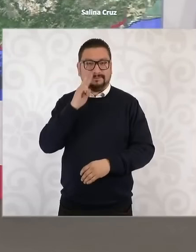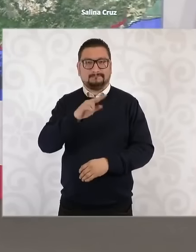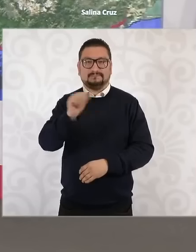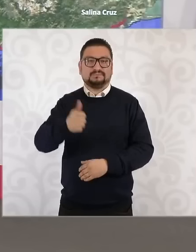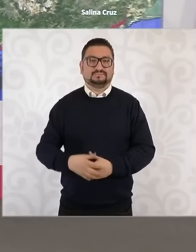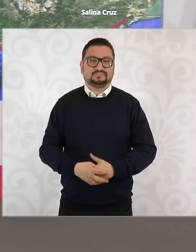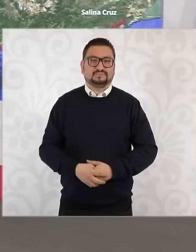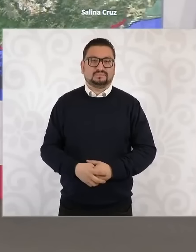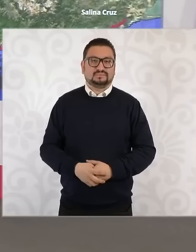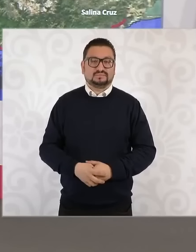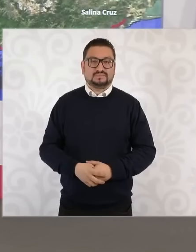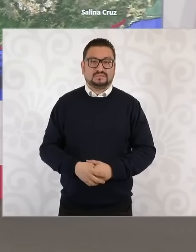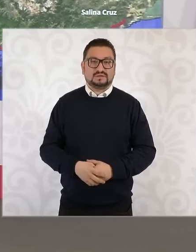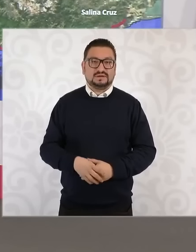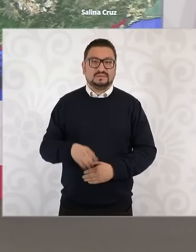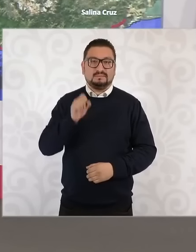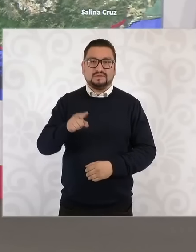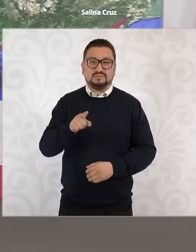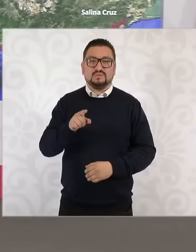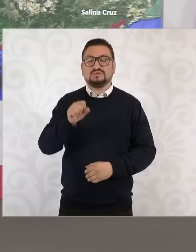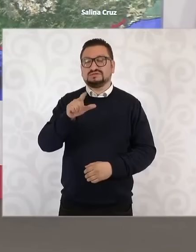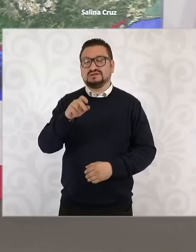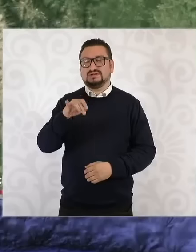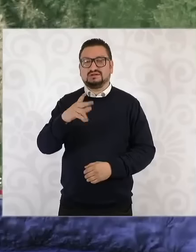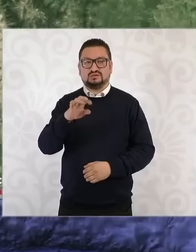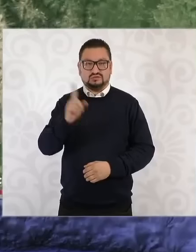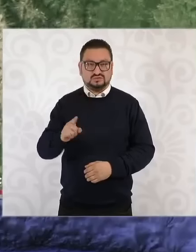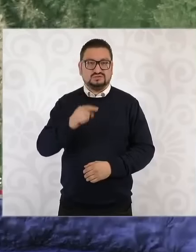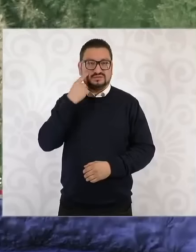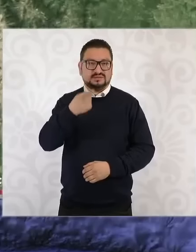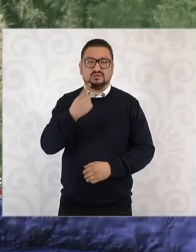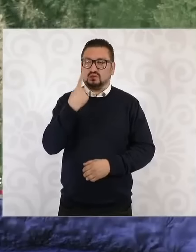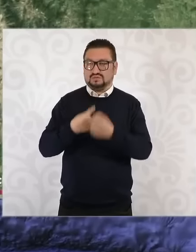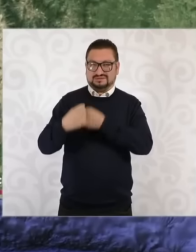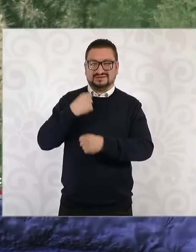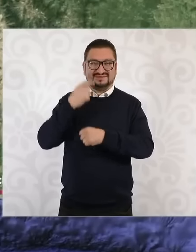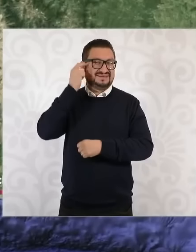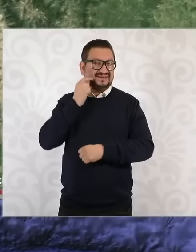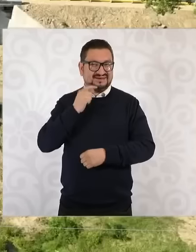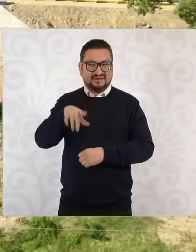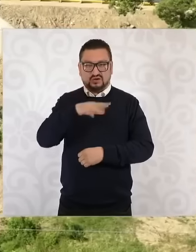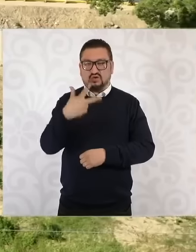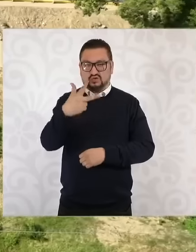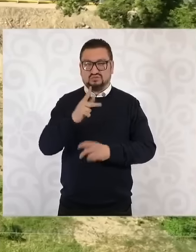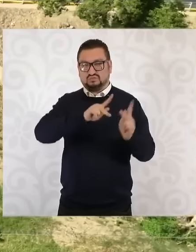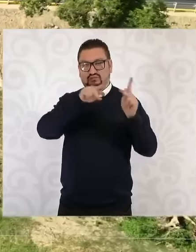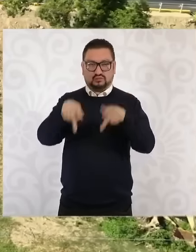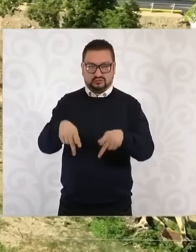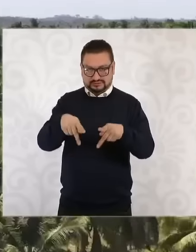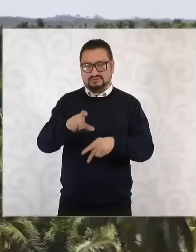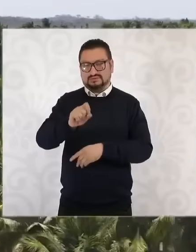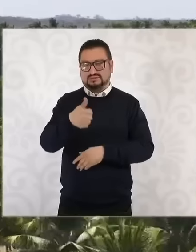Eh, vamos a Salina Cruz y Huatanejo. El año pasado eh tuvimos la intervención de ocho puentes y 26 km